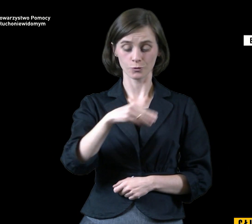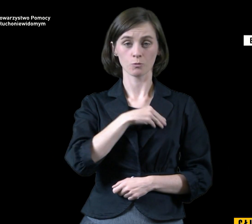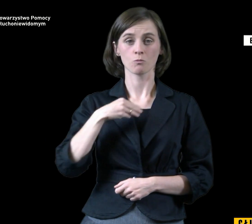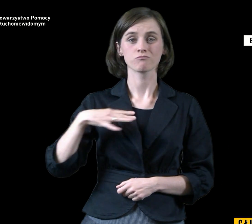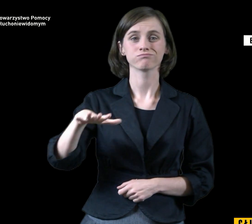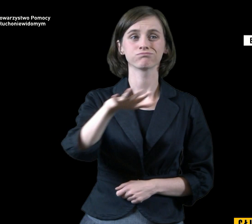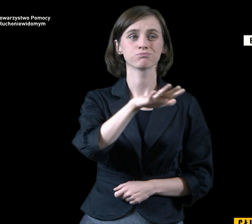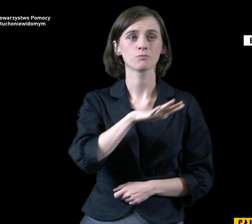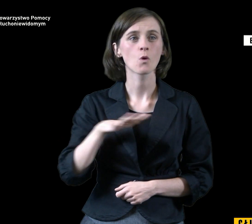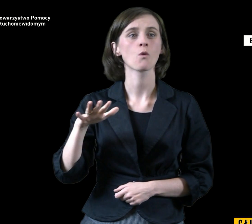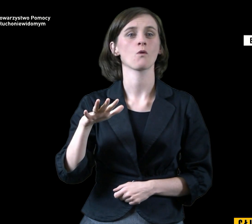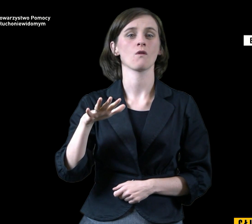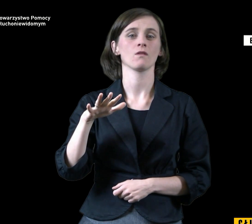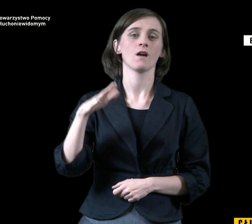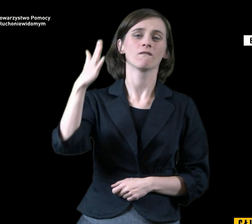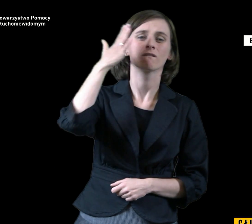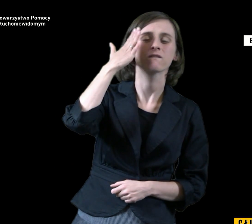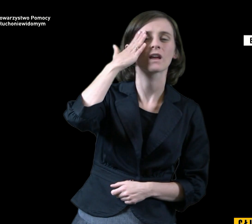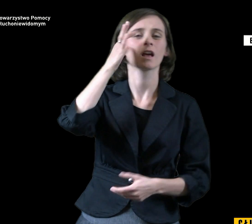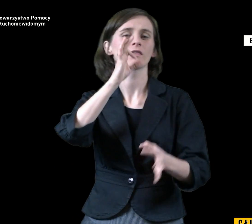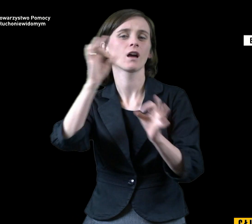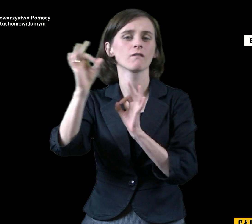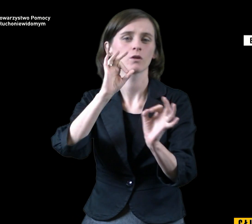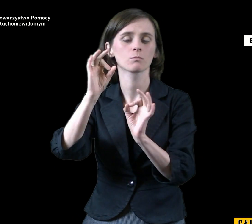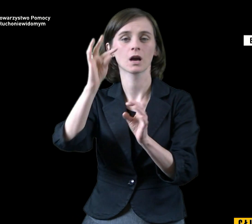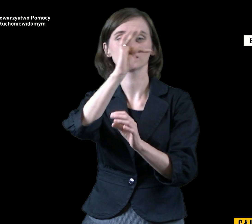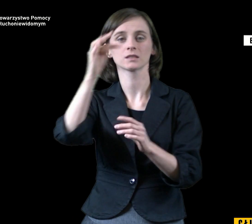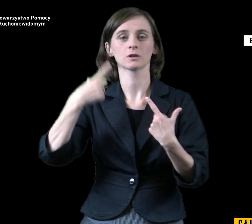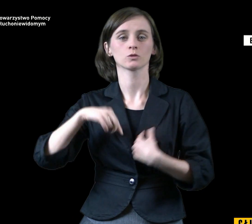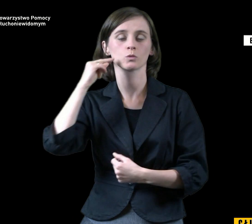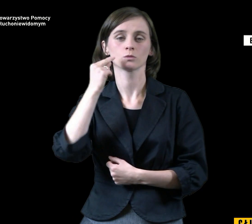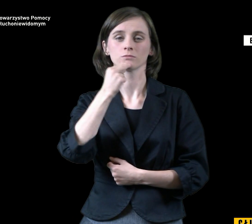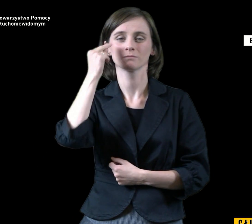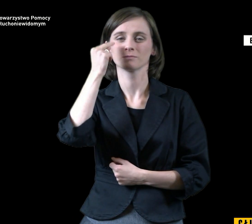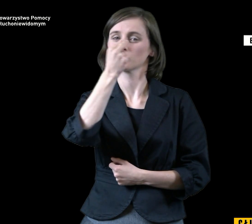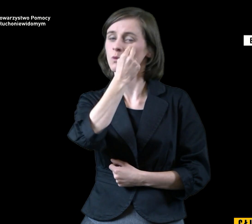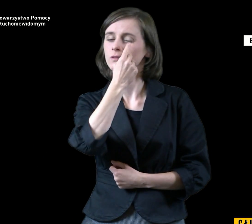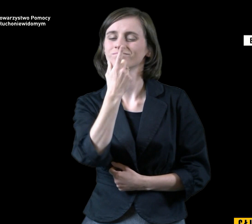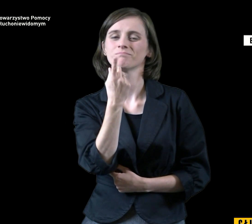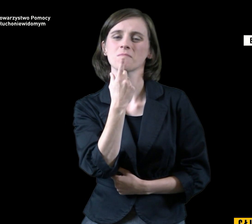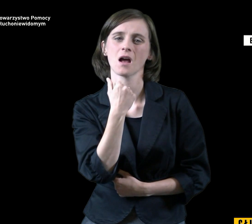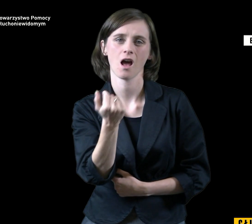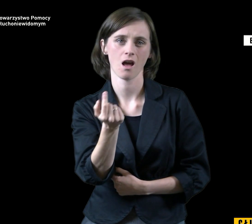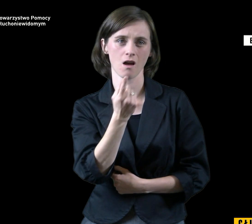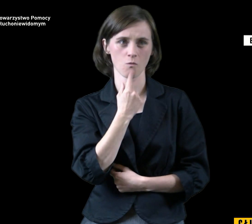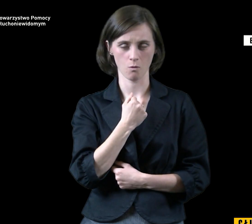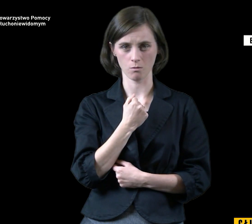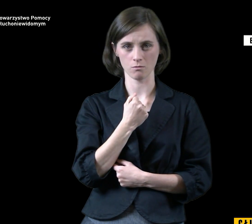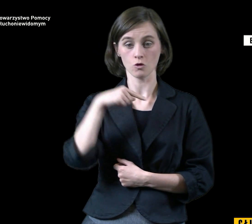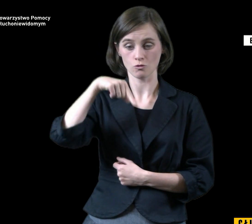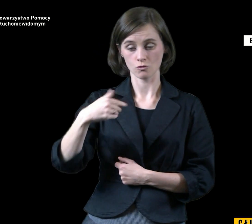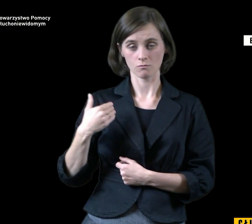Niewiele się mówi o osobach głuchoniewidomych w Polsce.